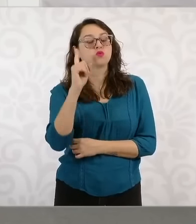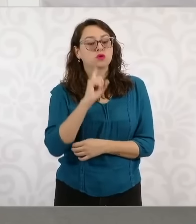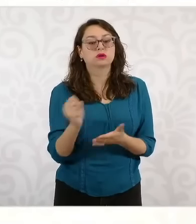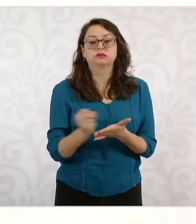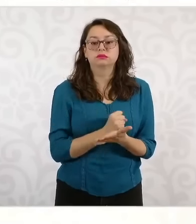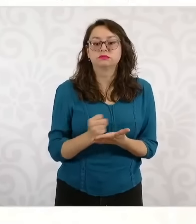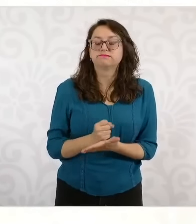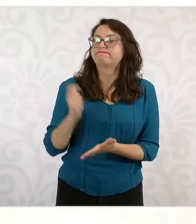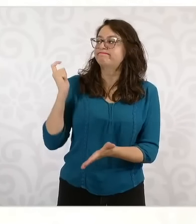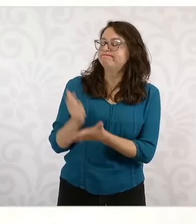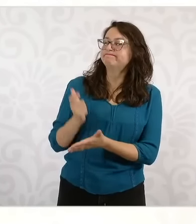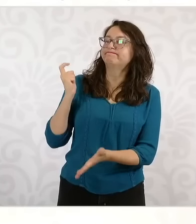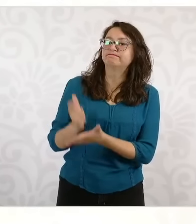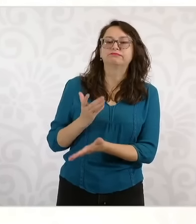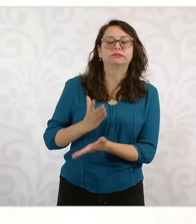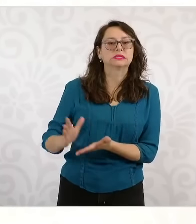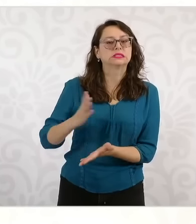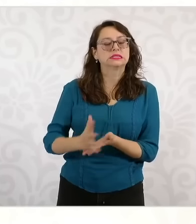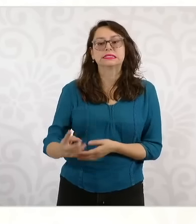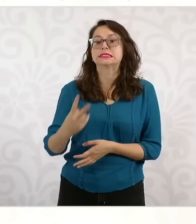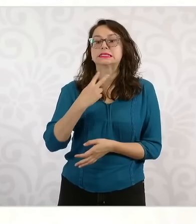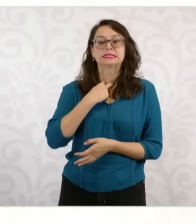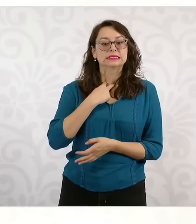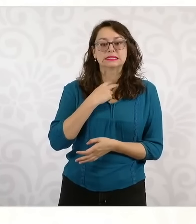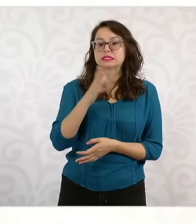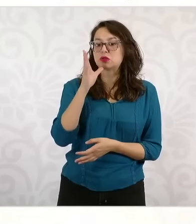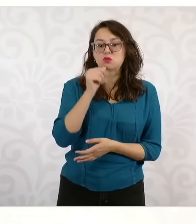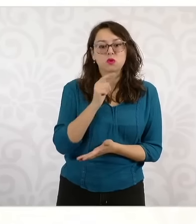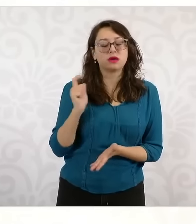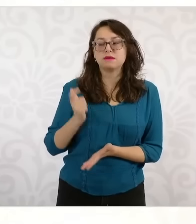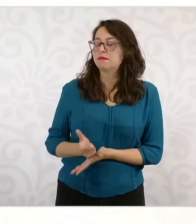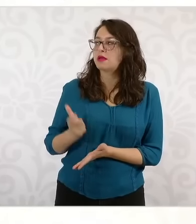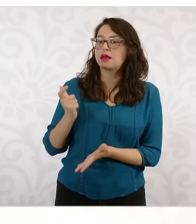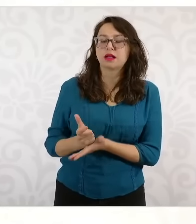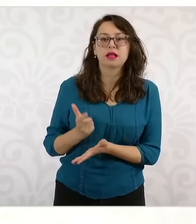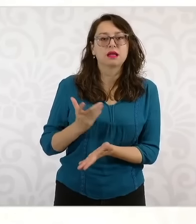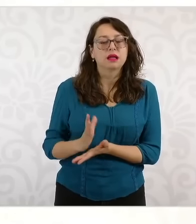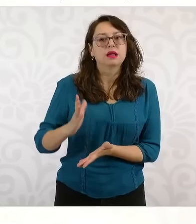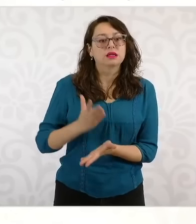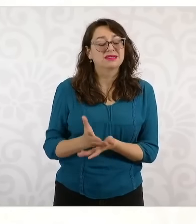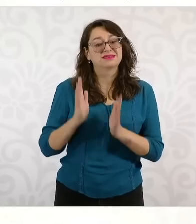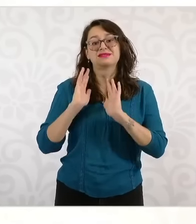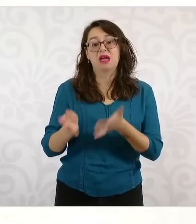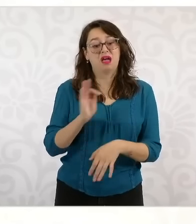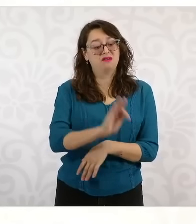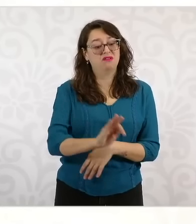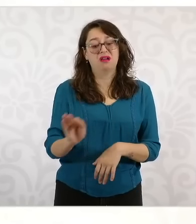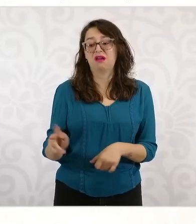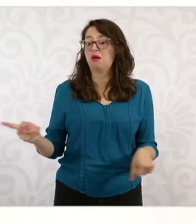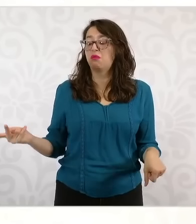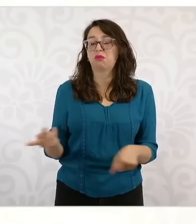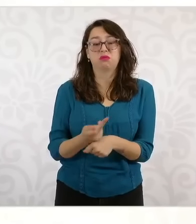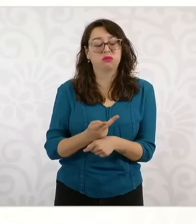podido pagar. La mayoría se encuentran en cartera vencida porque tuvieron un muchos problemas y que